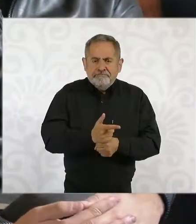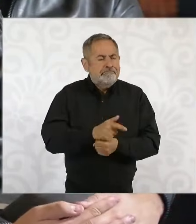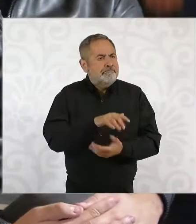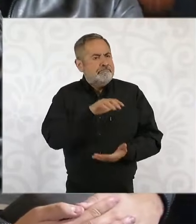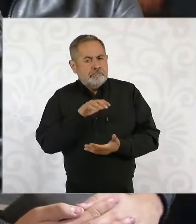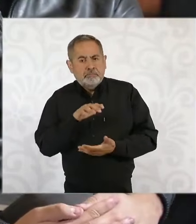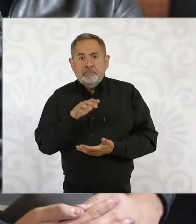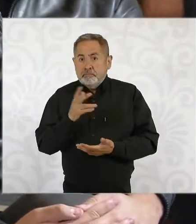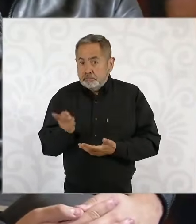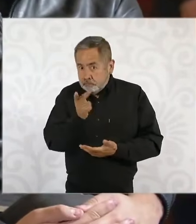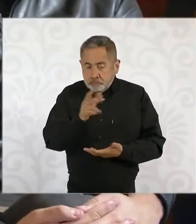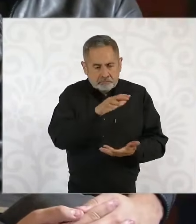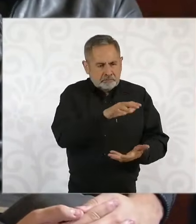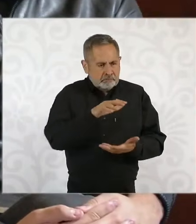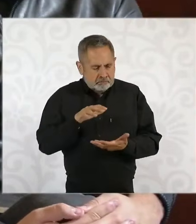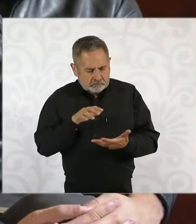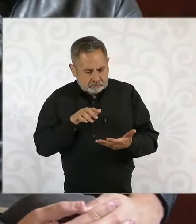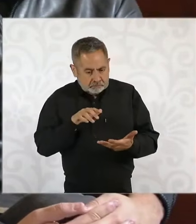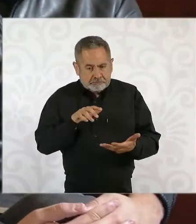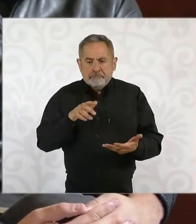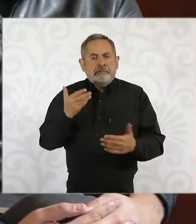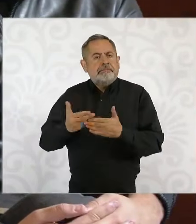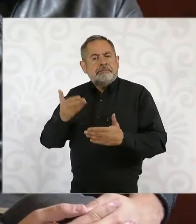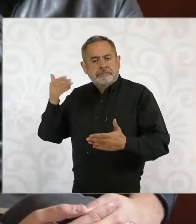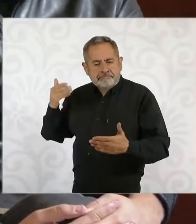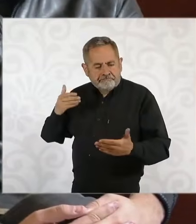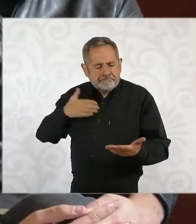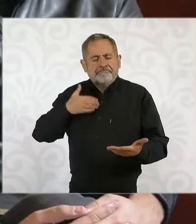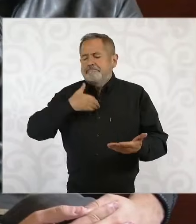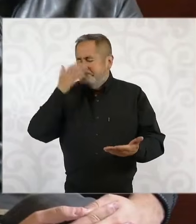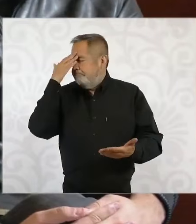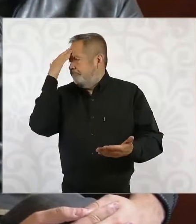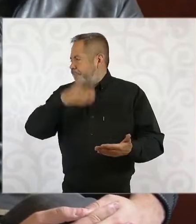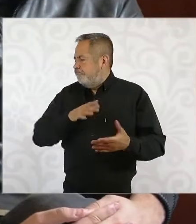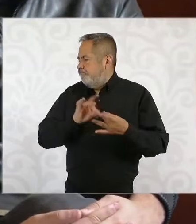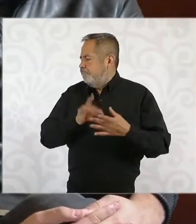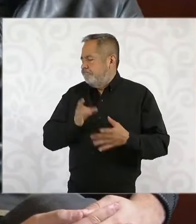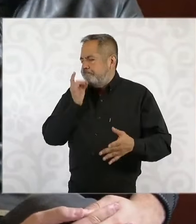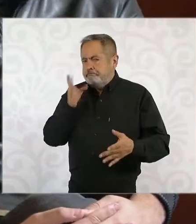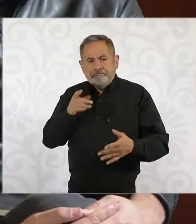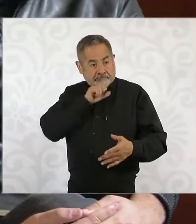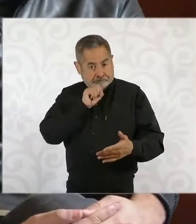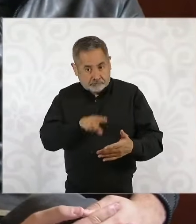ya confirma lo que ya se conocía en las prácticas de rituales de las comunidades mayas. Eh, sobre